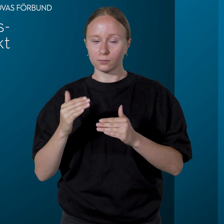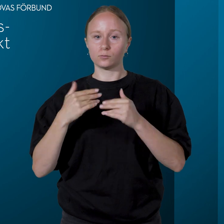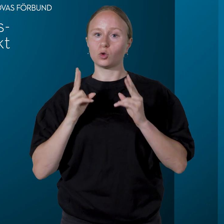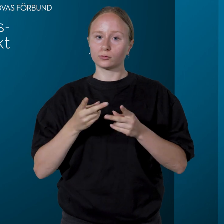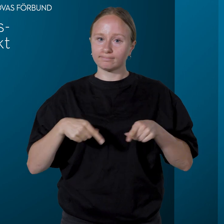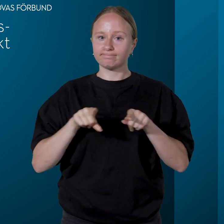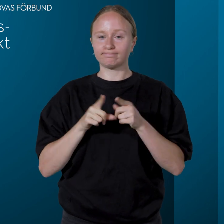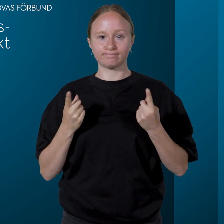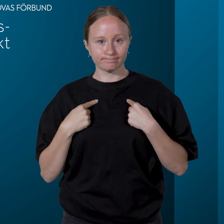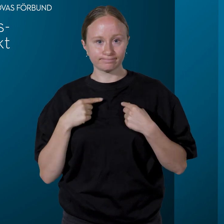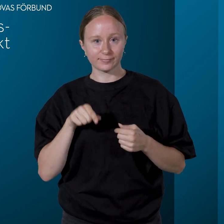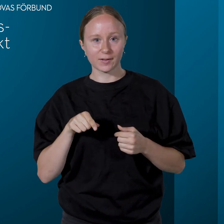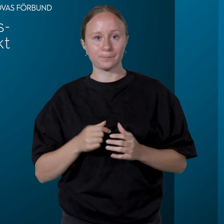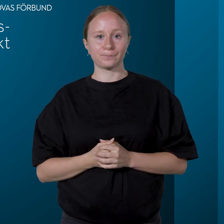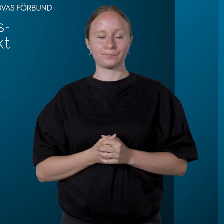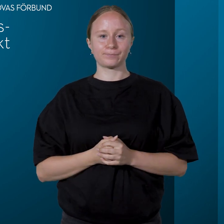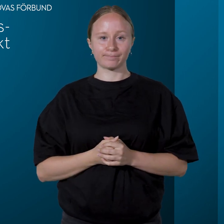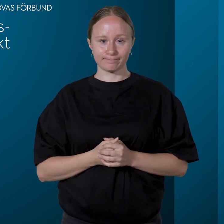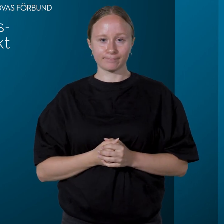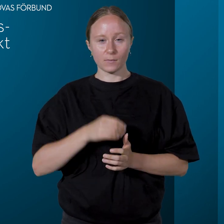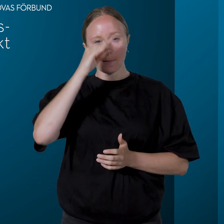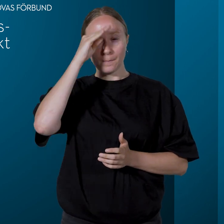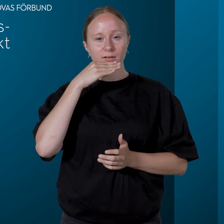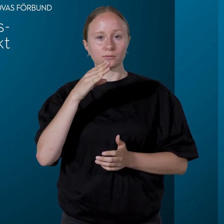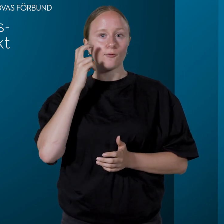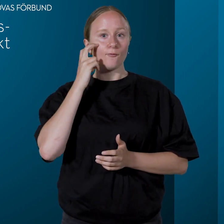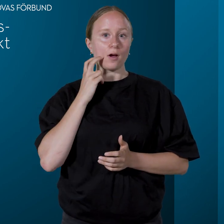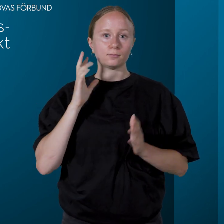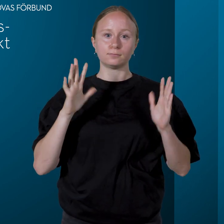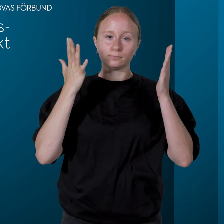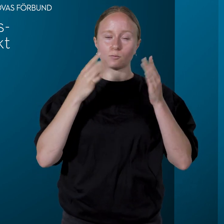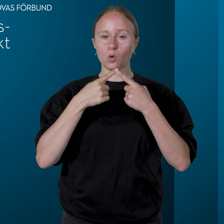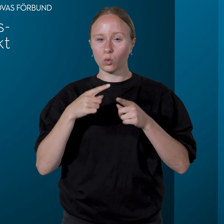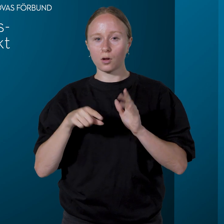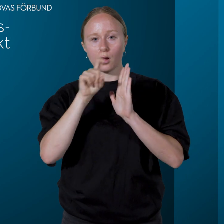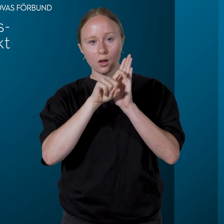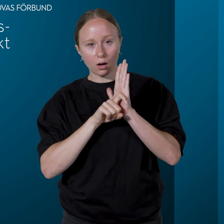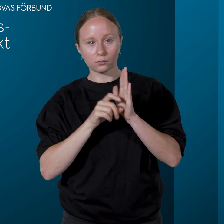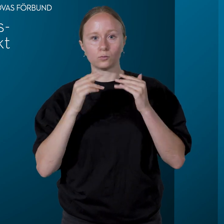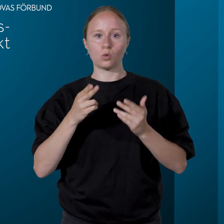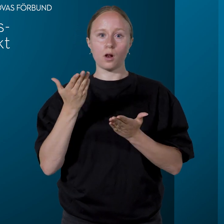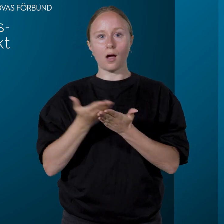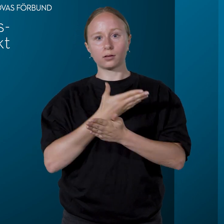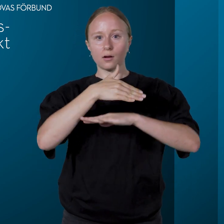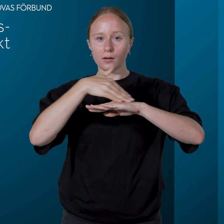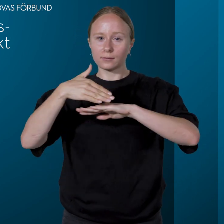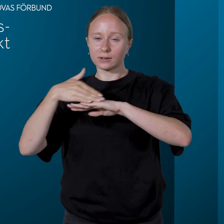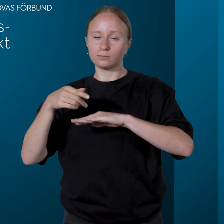och har åtagit sig att följa den. I människors vardag utgör dock olika lagstiftningar och nationsgränser-